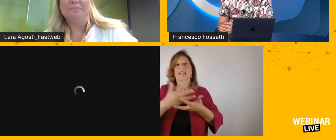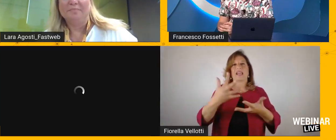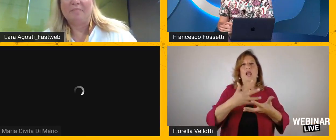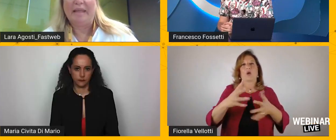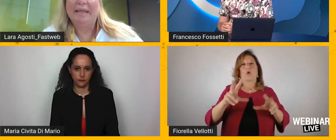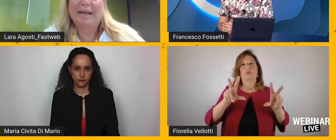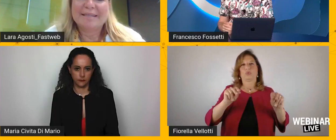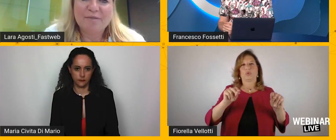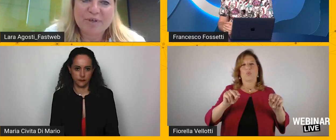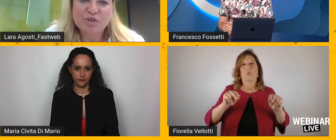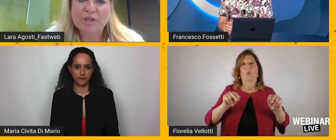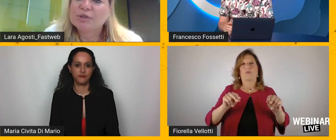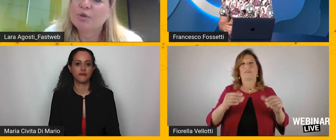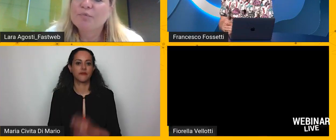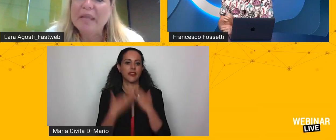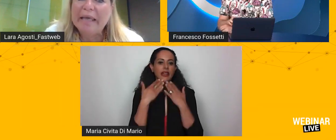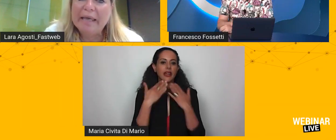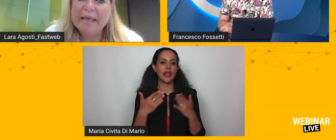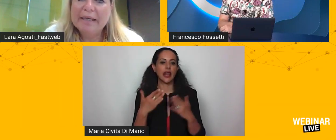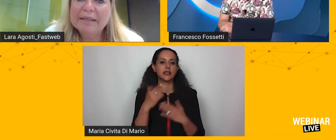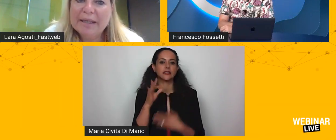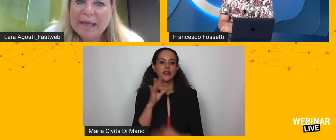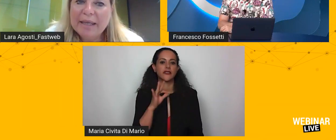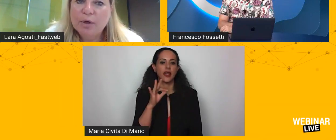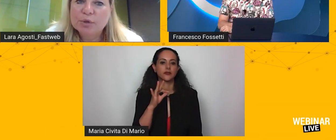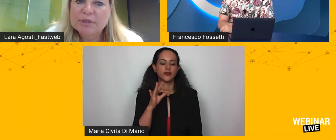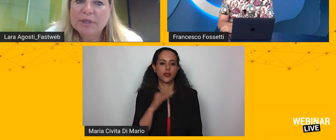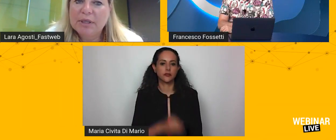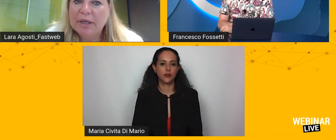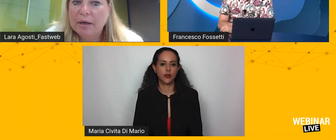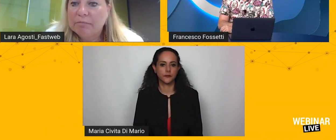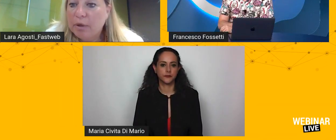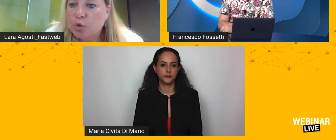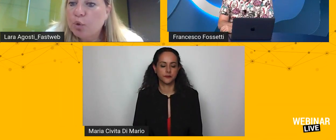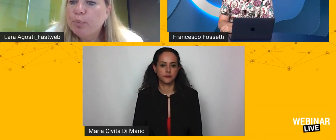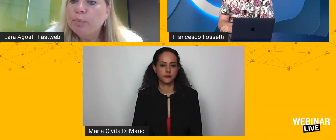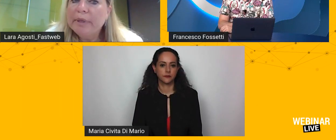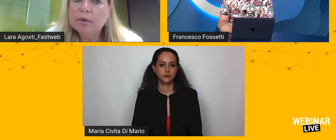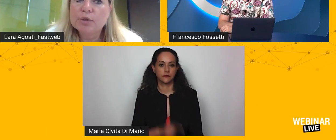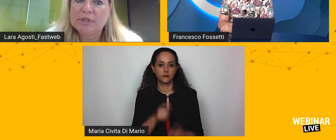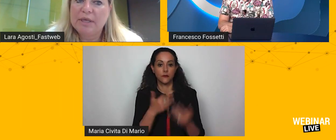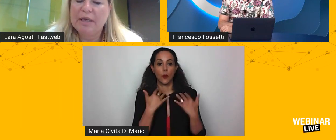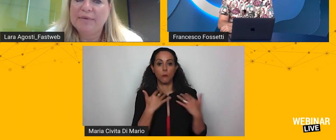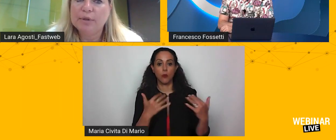racconto grazie Francesco. Eh